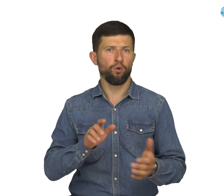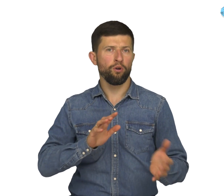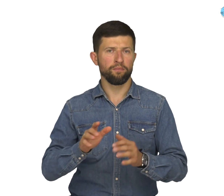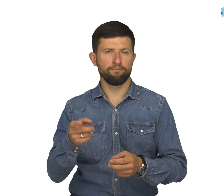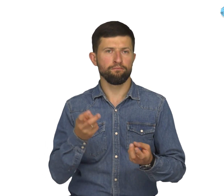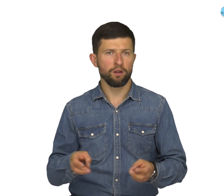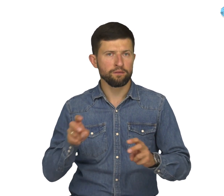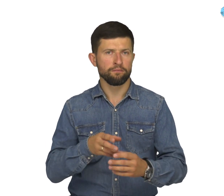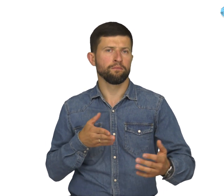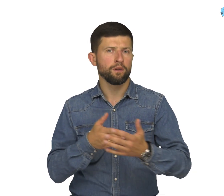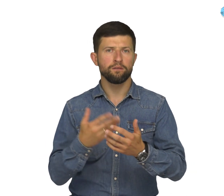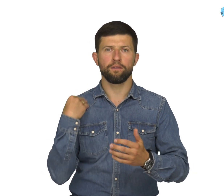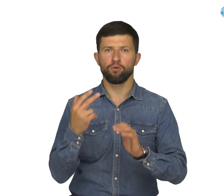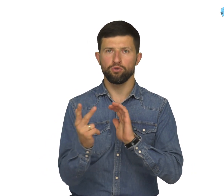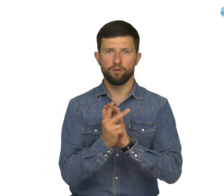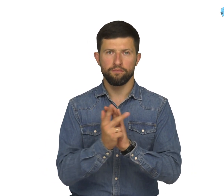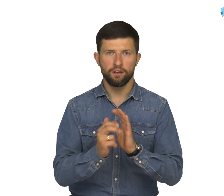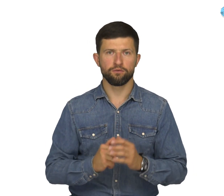1) nie później niż do ukończenia 18. roku życia